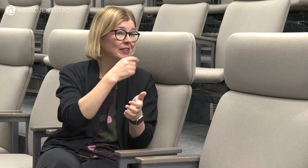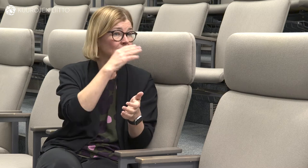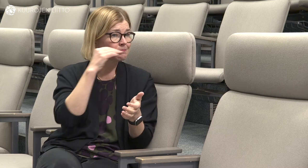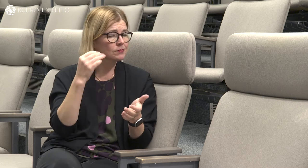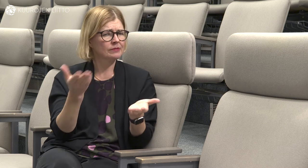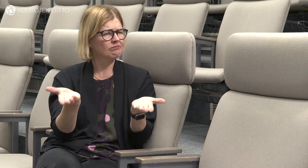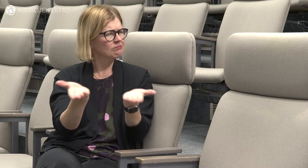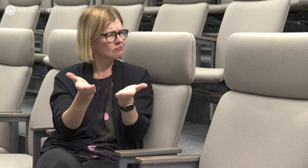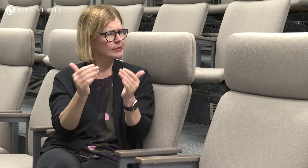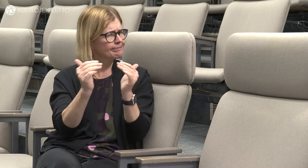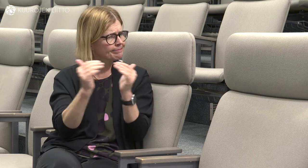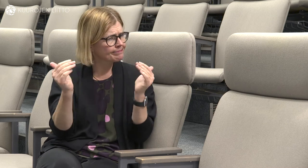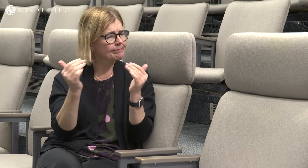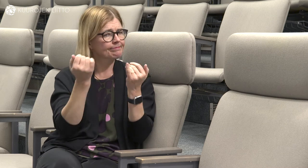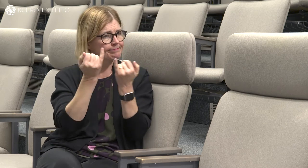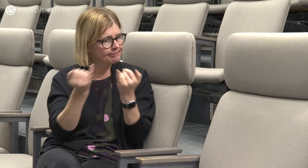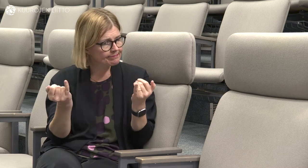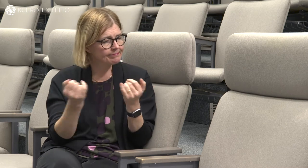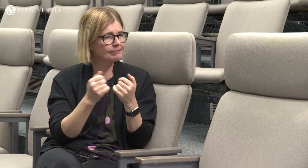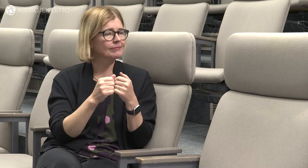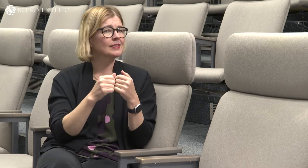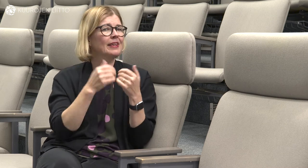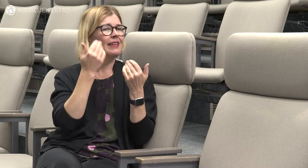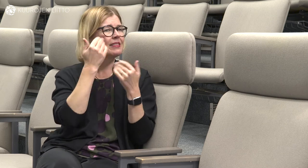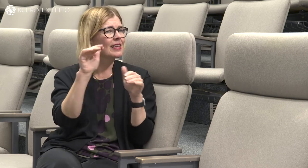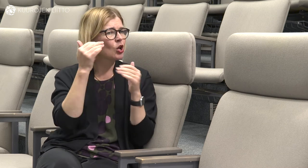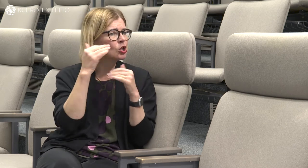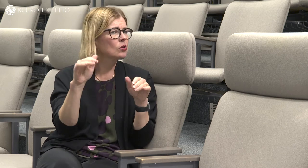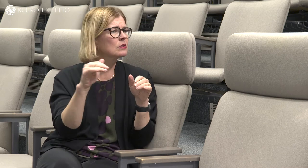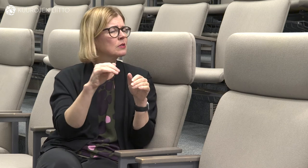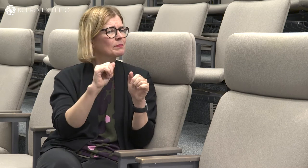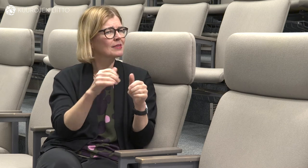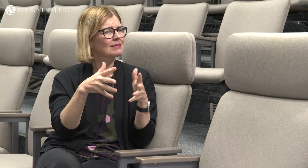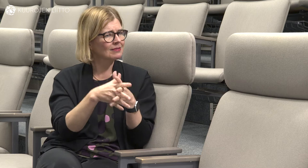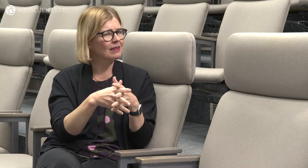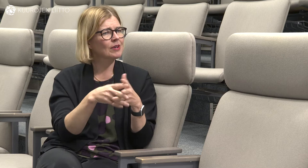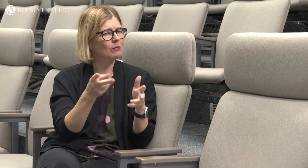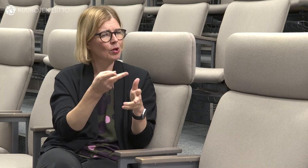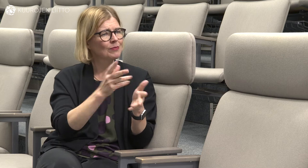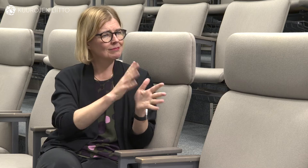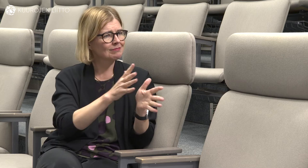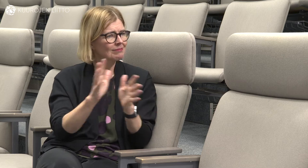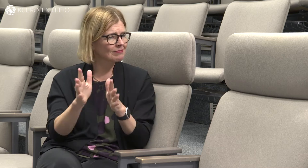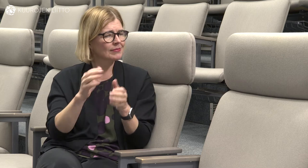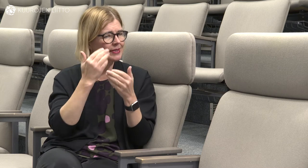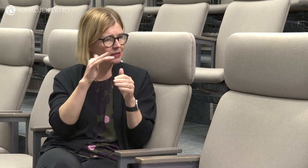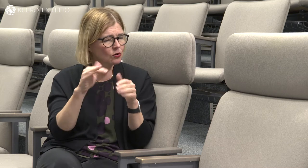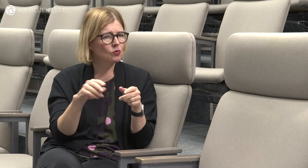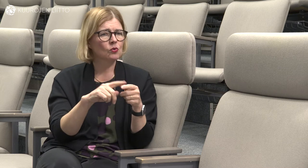ja suomenruotsalaisen viittomakielen aseman tunnustaminen tasavertaisina kielinä, - joita molempia käytetään asioista tiedottamiseen.